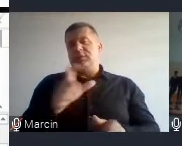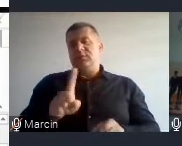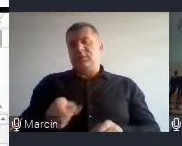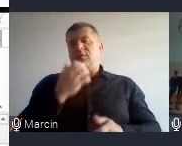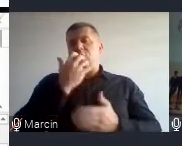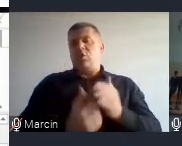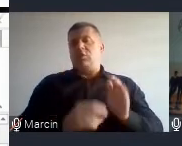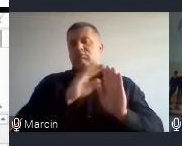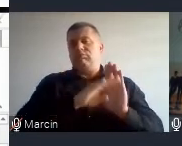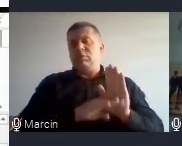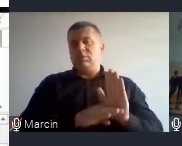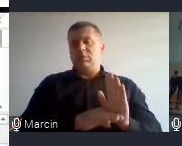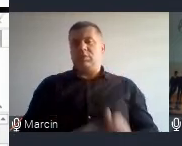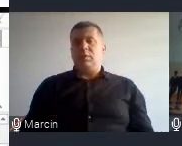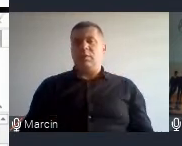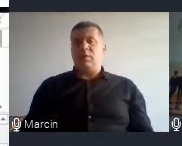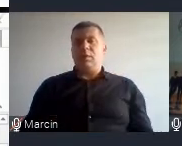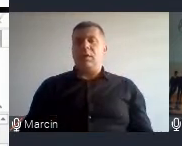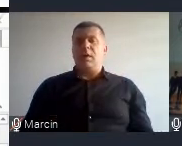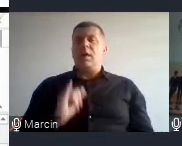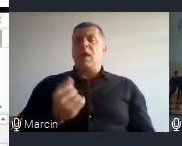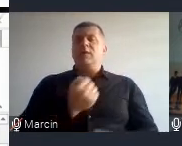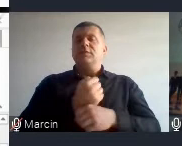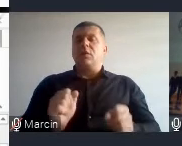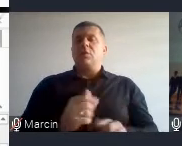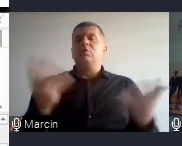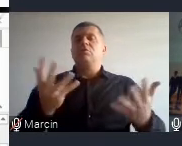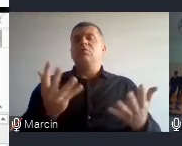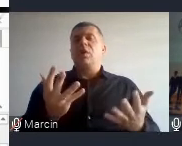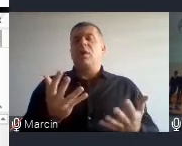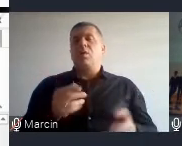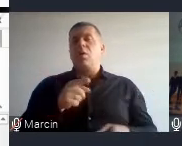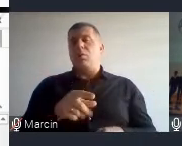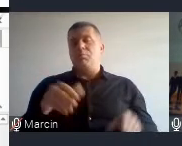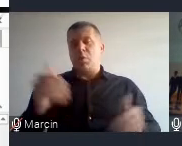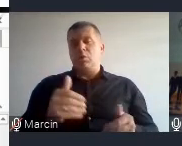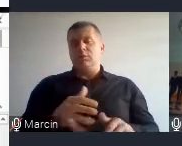Co musicie wiedzieć o zwolnieniach ze stosowania takich procedur i gdzie one się znajdują.